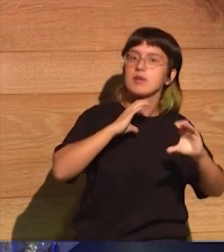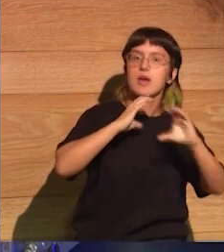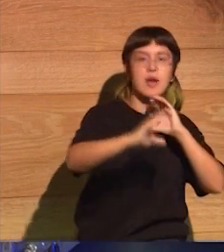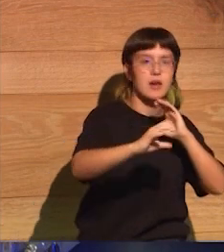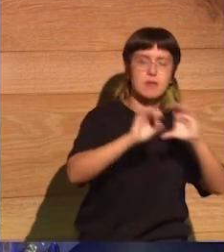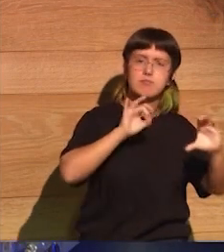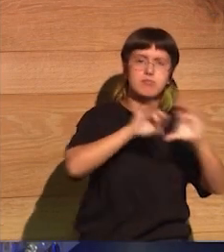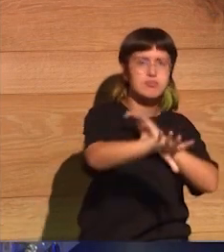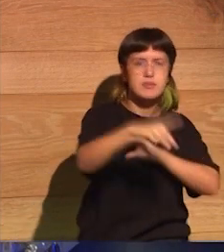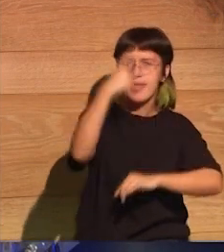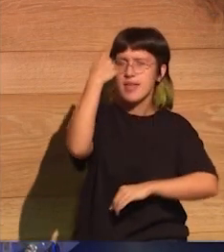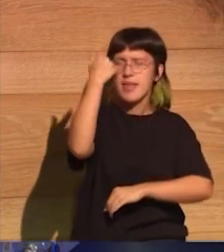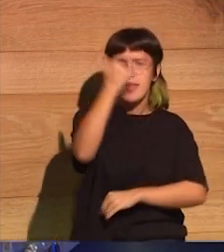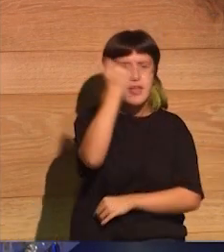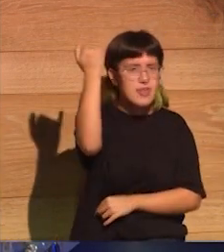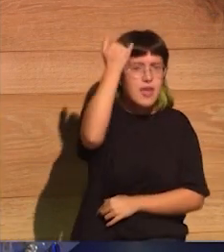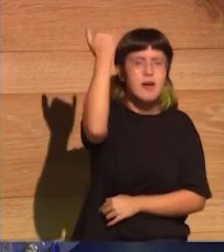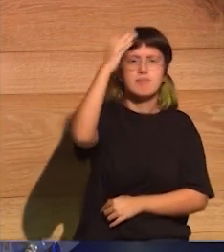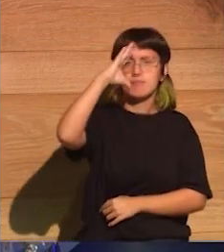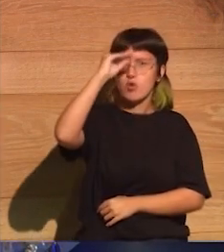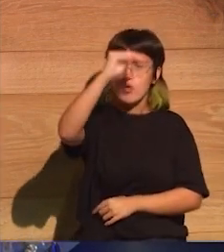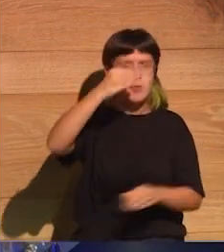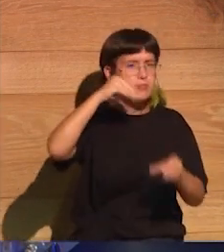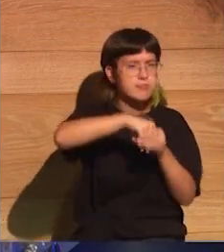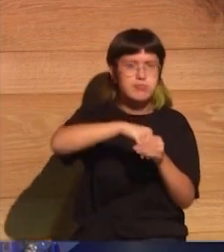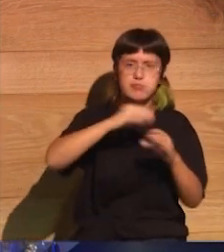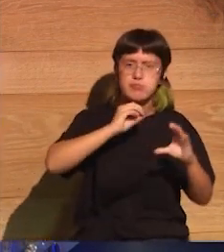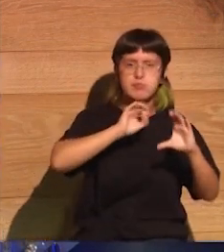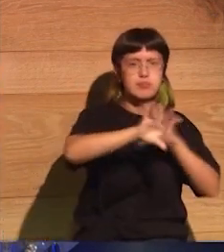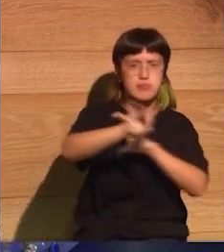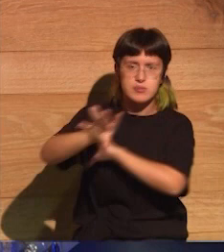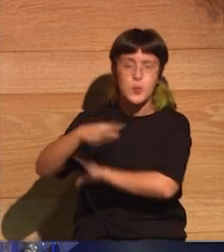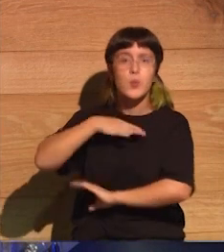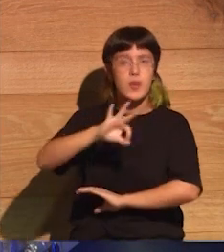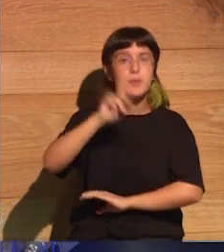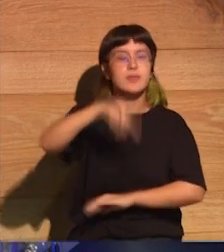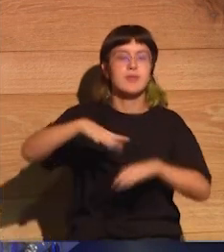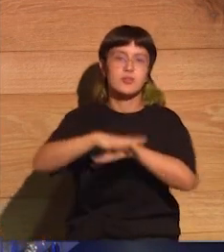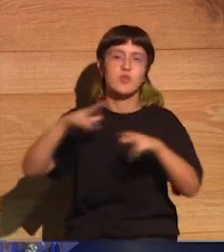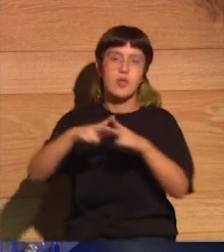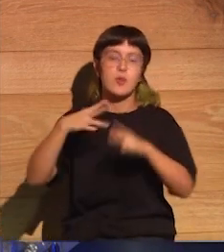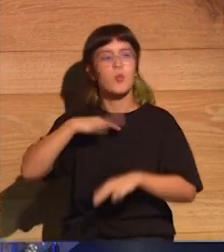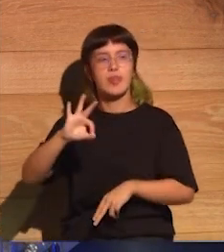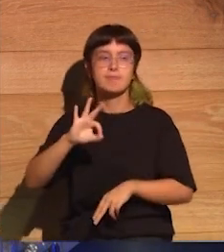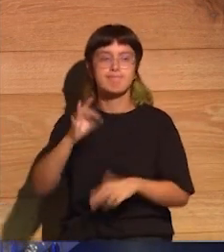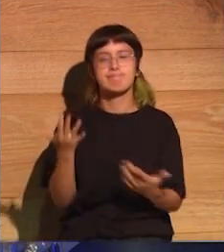de ideas, de conocimiento, pero también pueden ser canal para incendiar y para encender los ánimos de una manera injustificada.